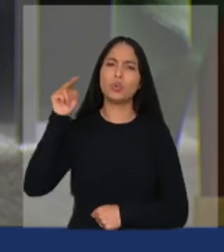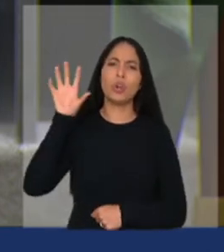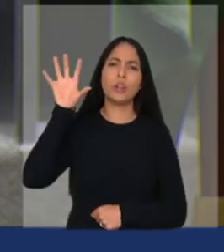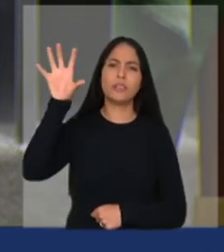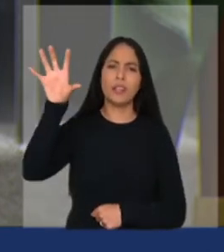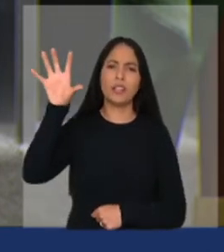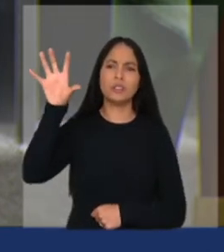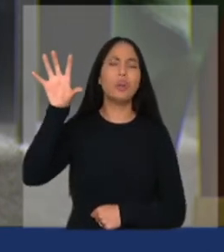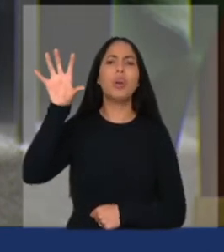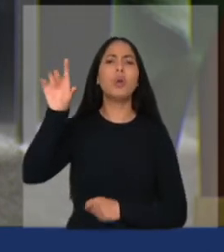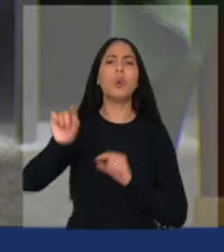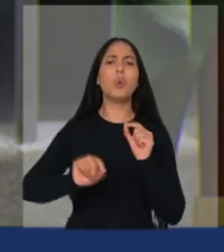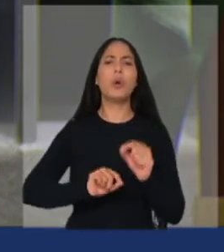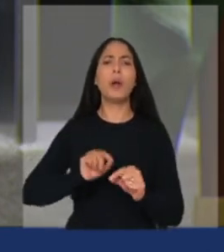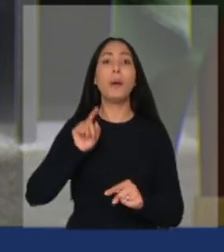SUDESTE. O PORTO DE SUAPE, O